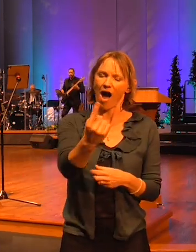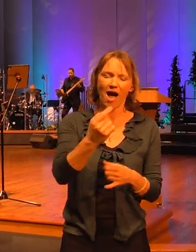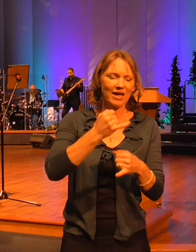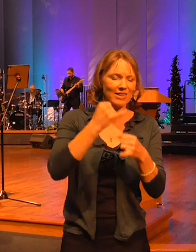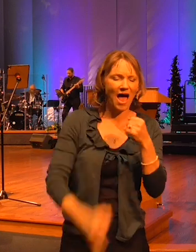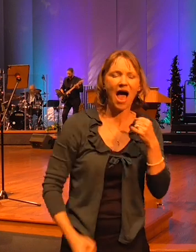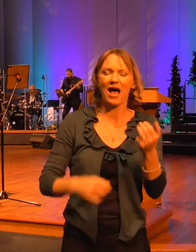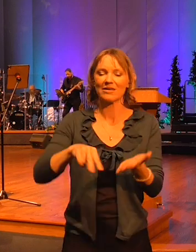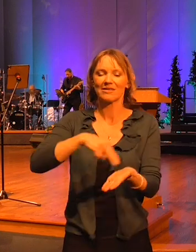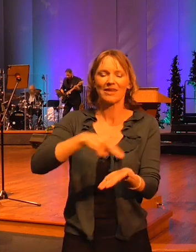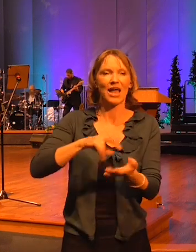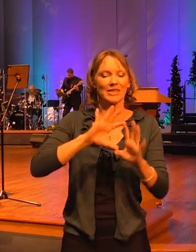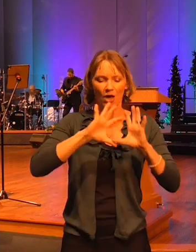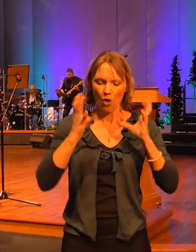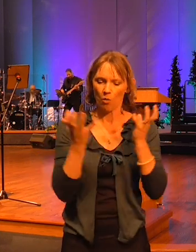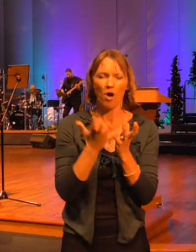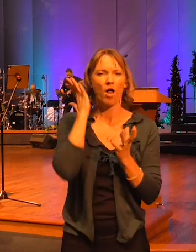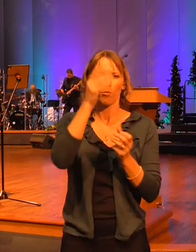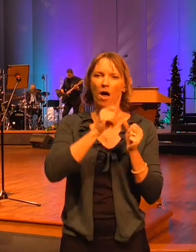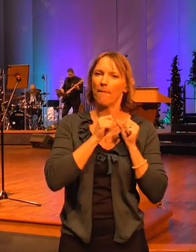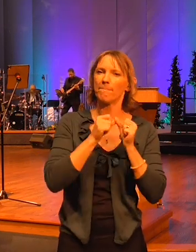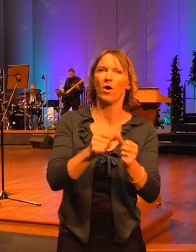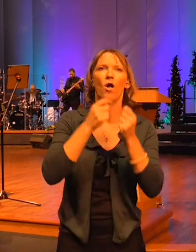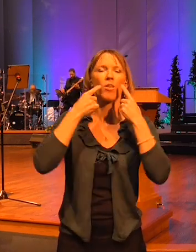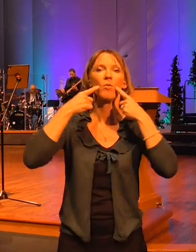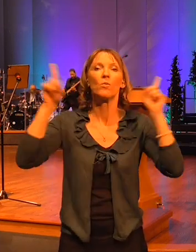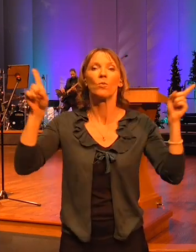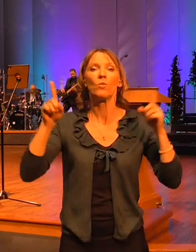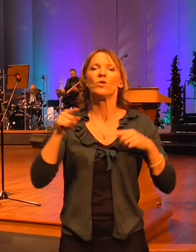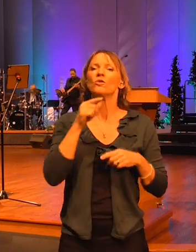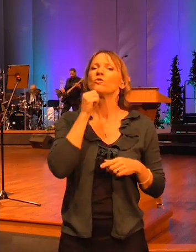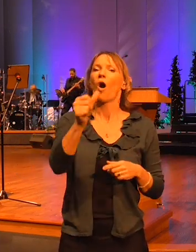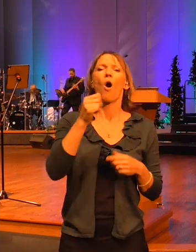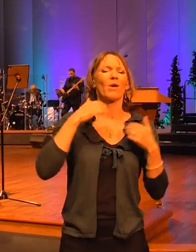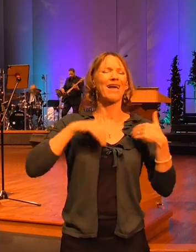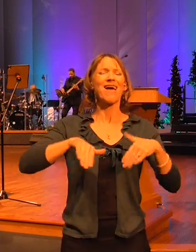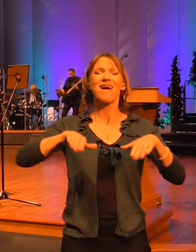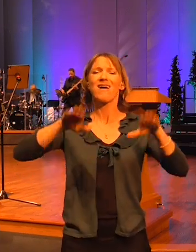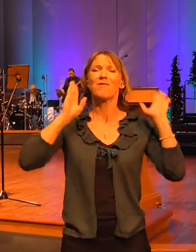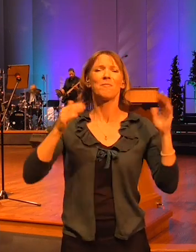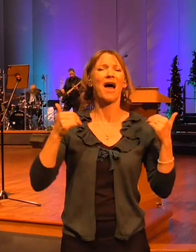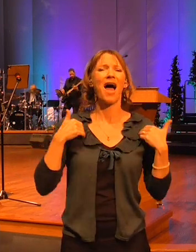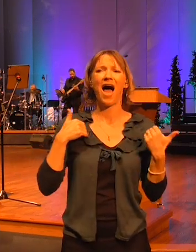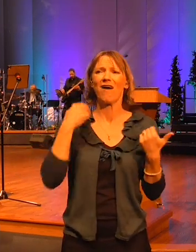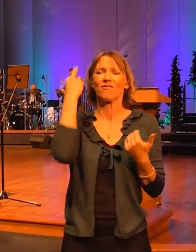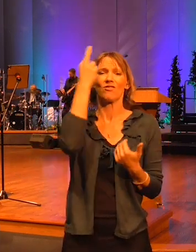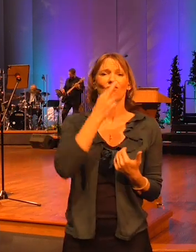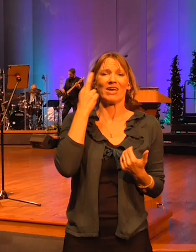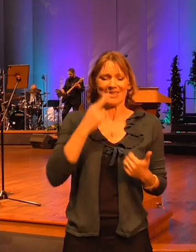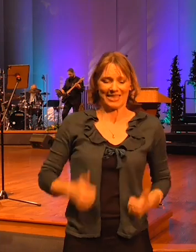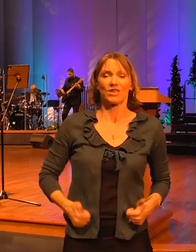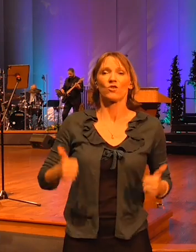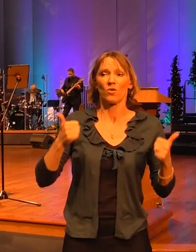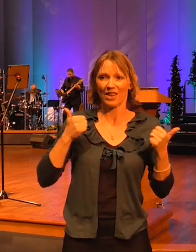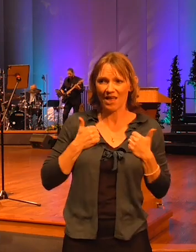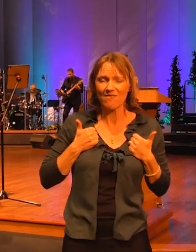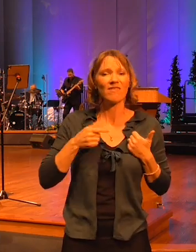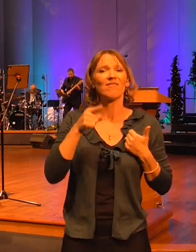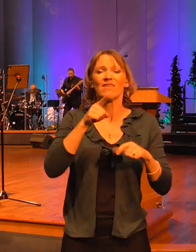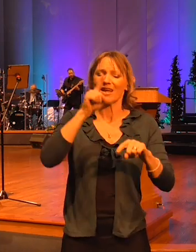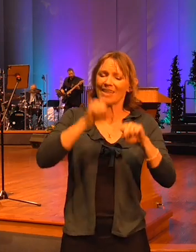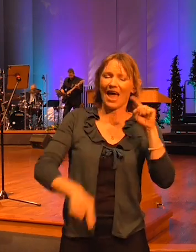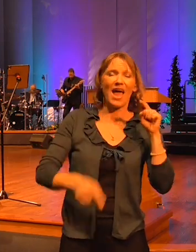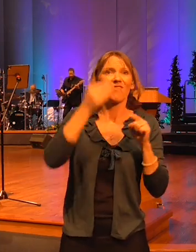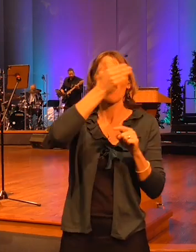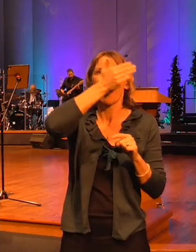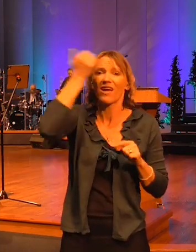va a salir adelante, no te des, tienes una razón para vivir, no puedo olvidar, solo obtenemos lo que tenemos